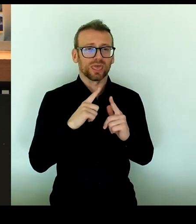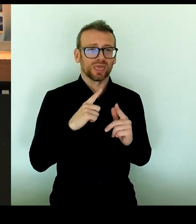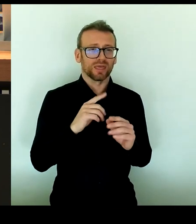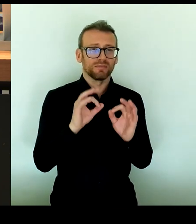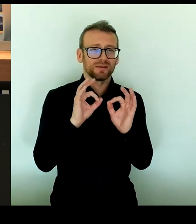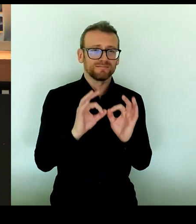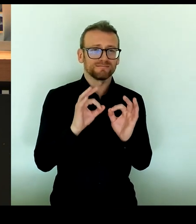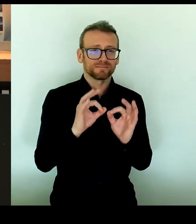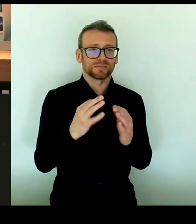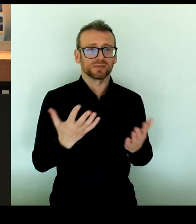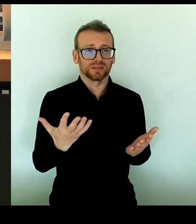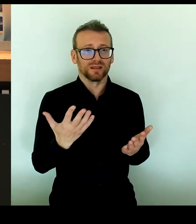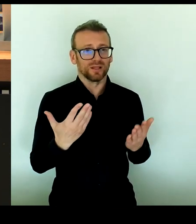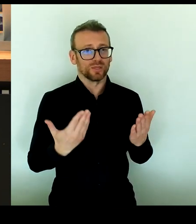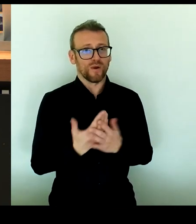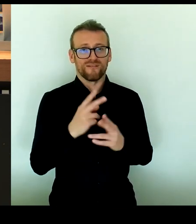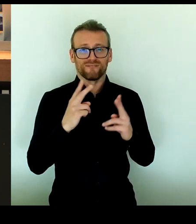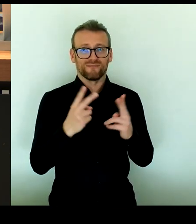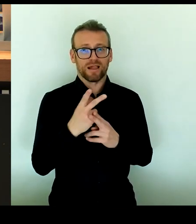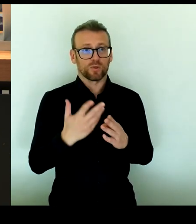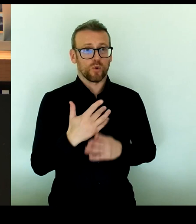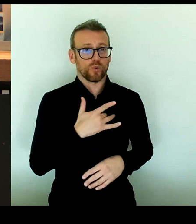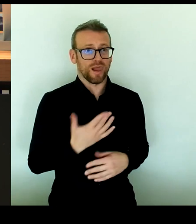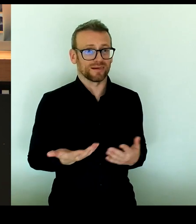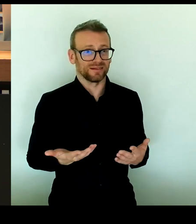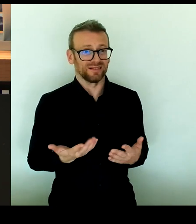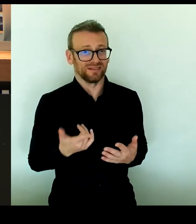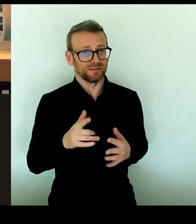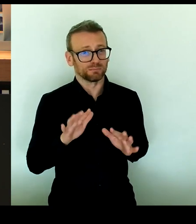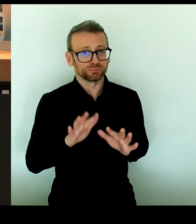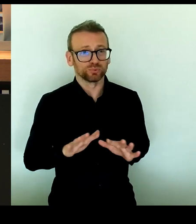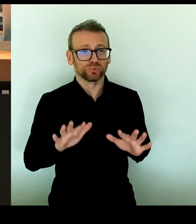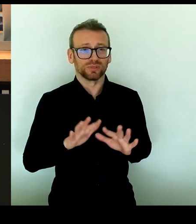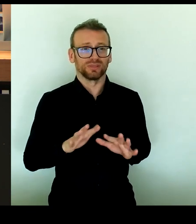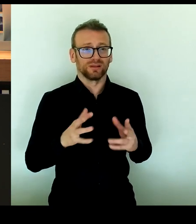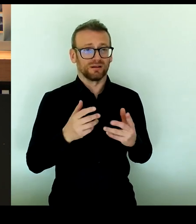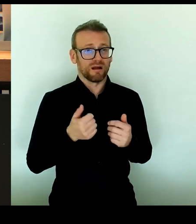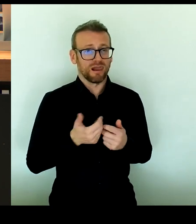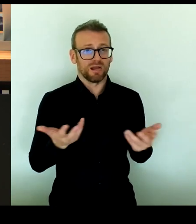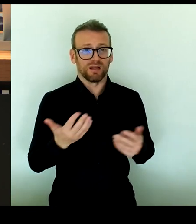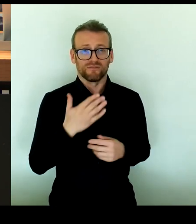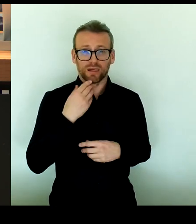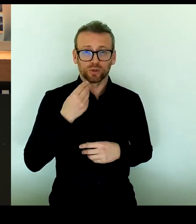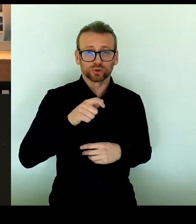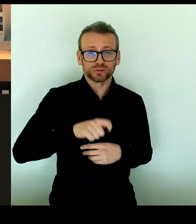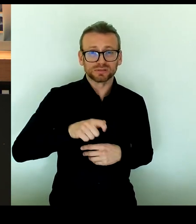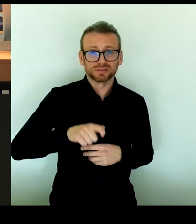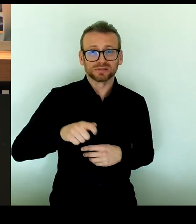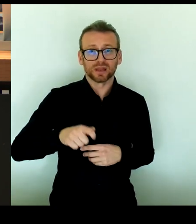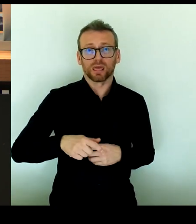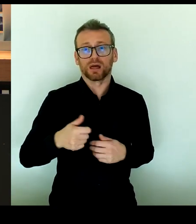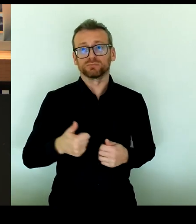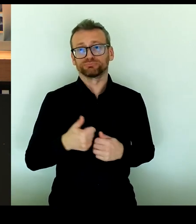und besseren Ergebnissen führen, sondern alles unnötig verlangsamen. Und das ist das, was Sie hier mit diesem Antrag eigentlich genau machen wollen.